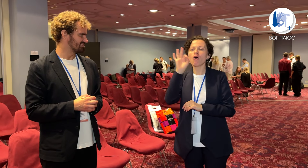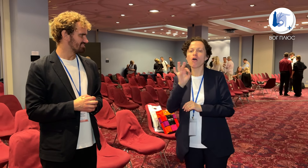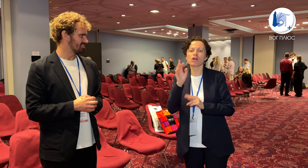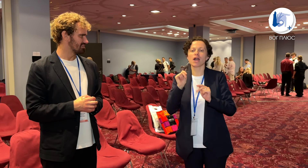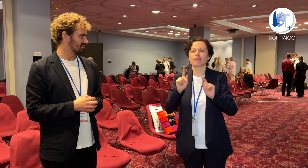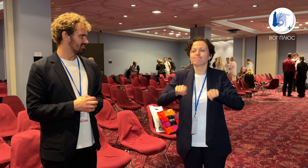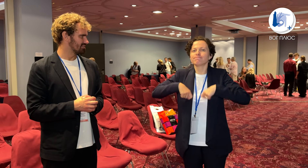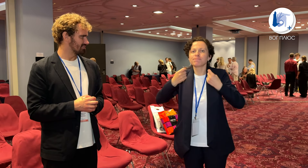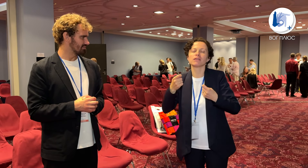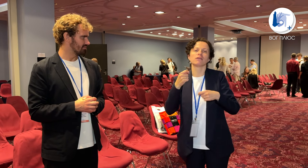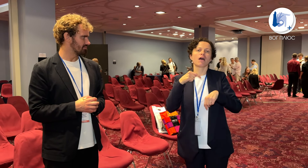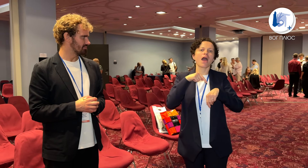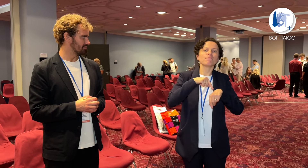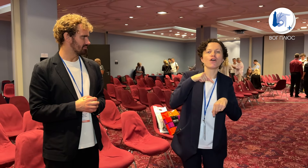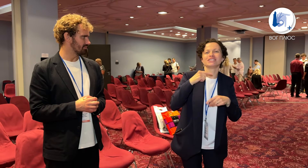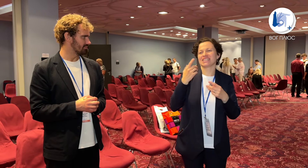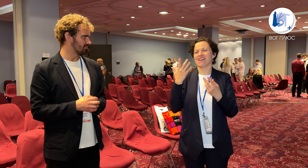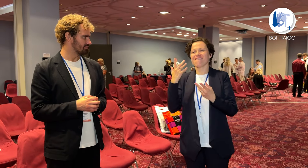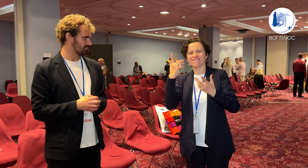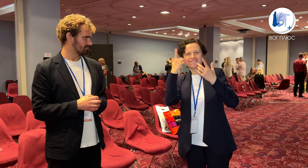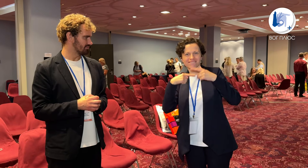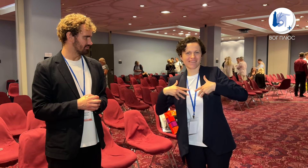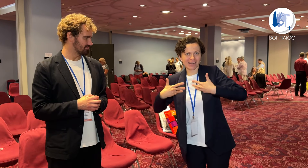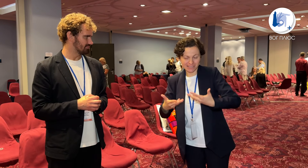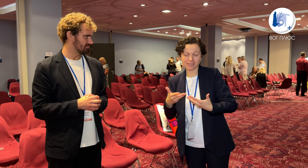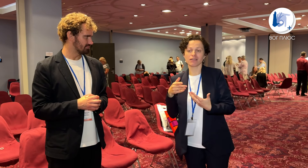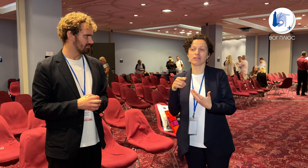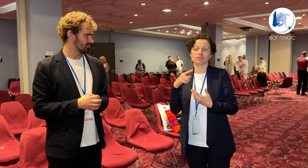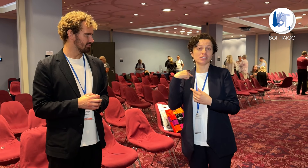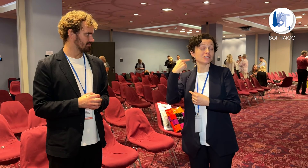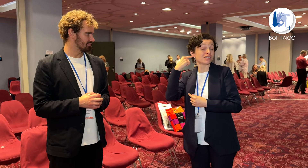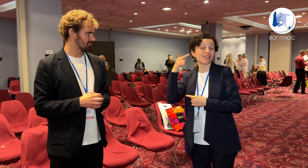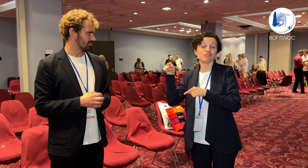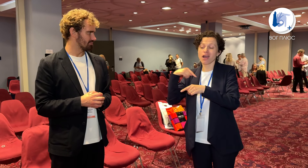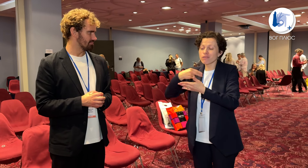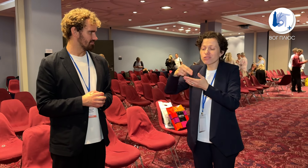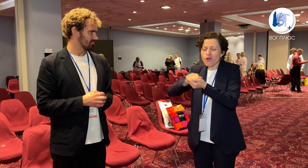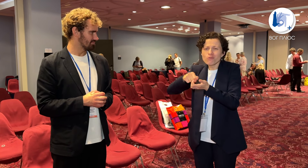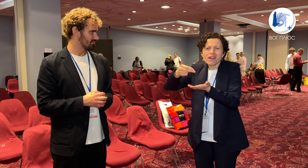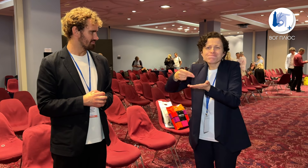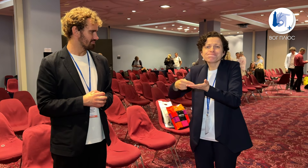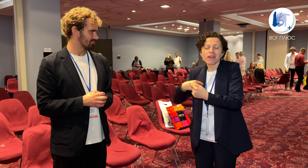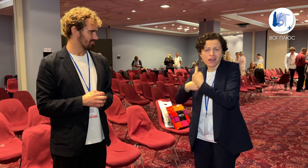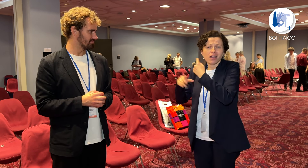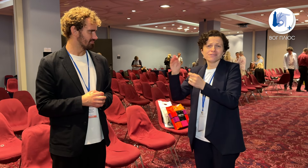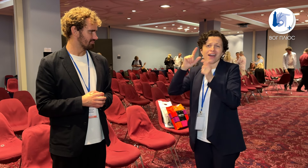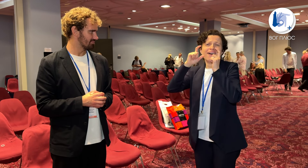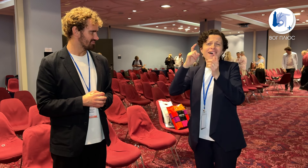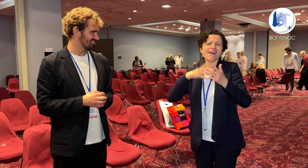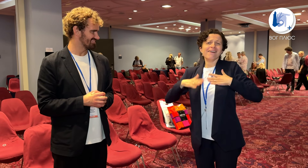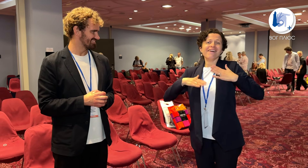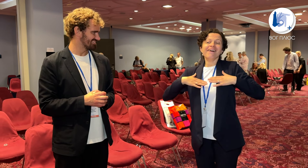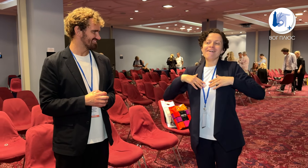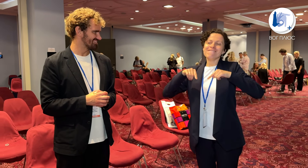Его тренинг был посвящен передаче эмоции и выразительности. В это время я заполняла документы, но слышала бурные овации.